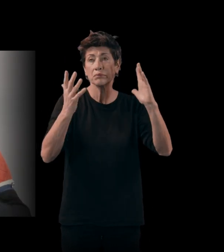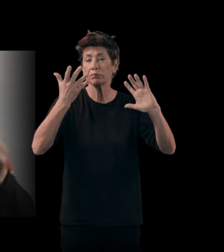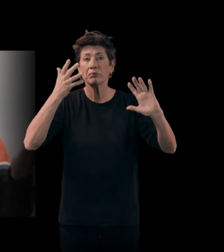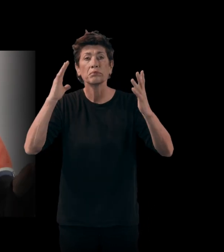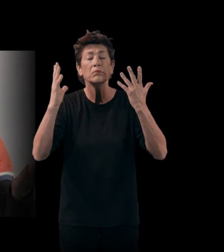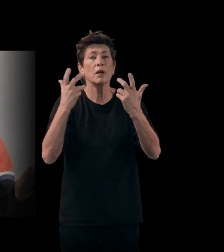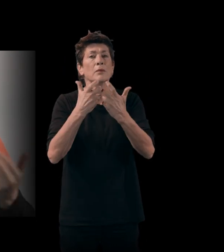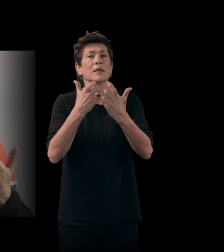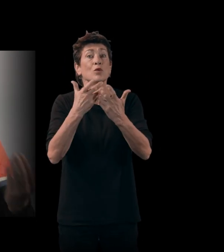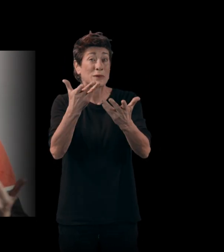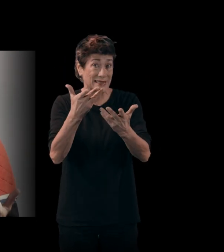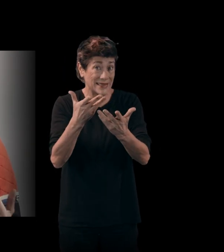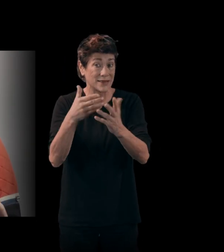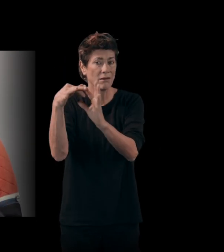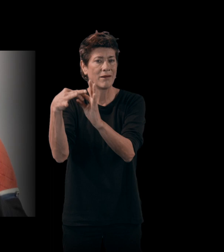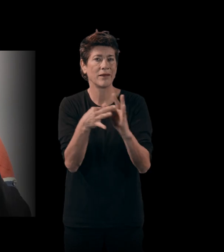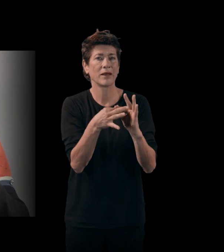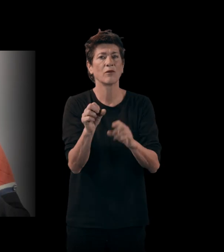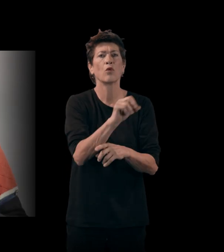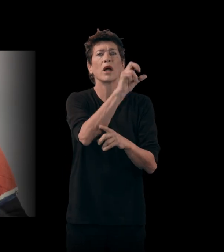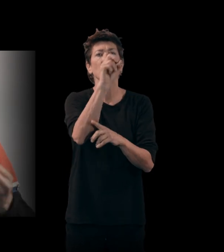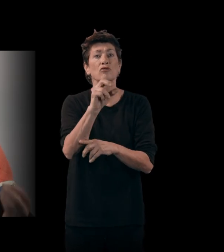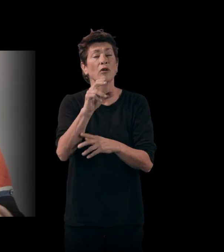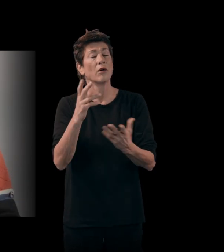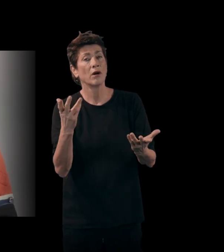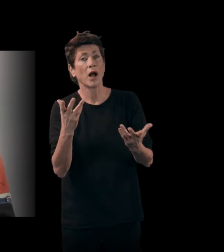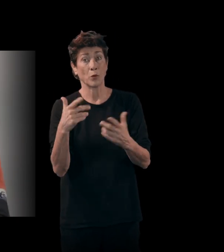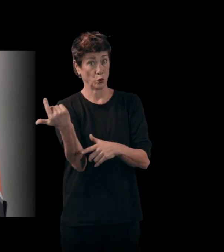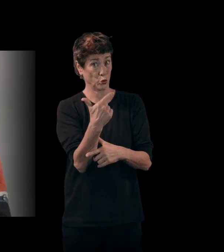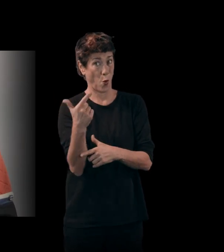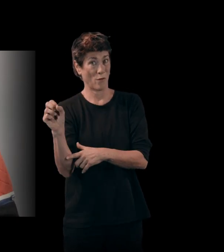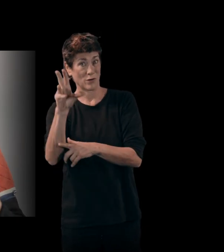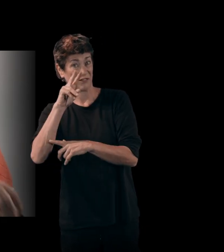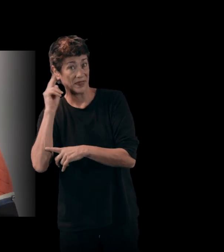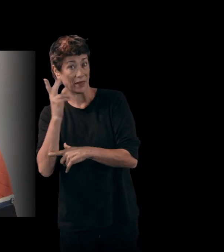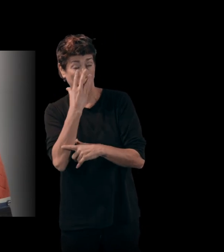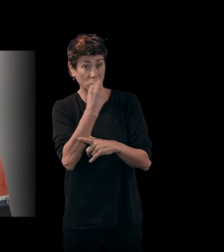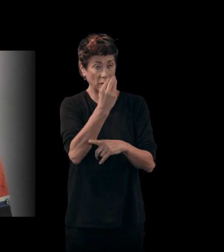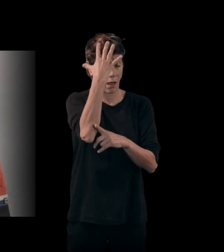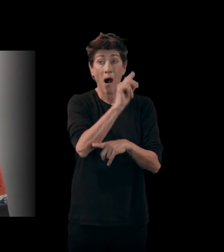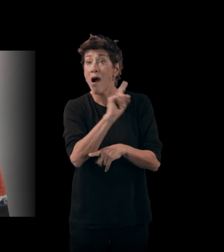La question sur le lien entre les voyages, il y a des arbres qu’on a retrouvés dans les deux voyages qui font ces effets de correspondances.